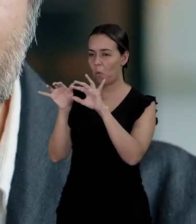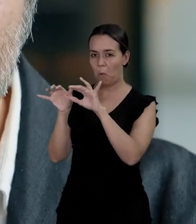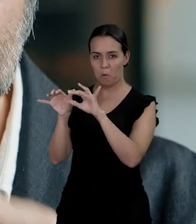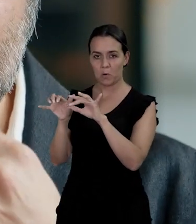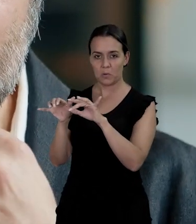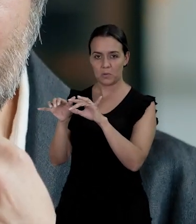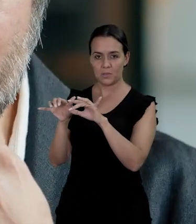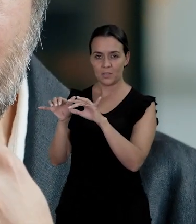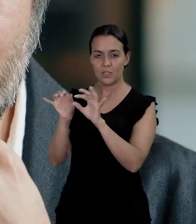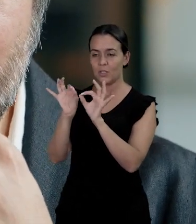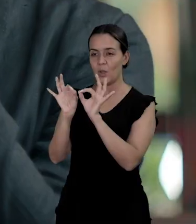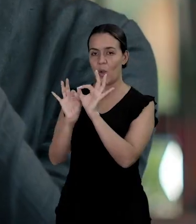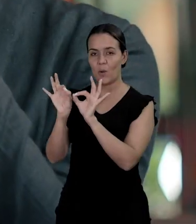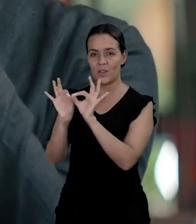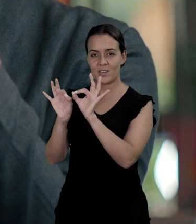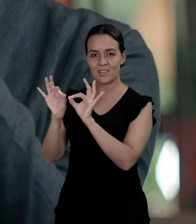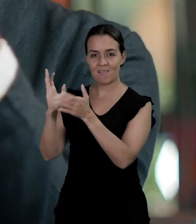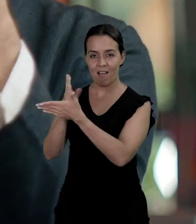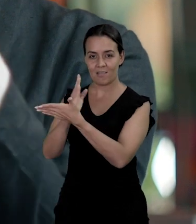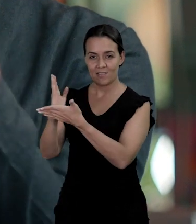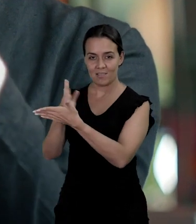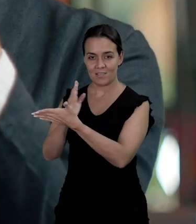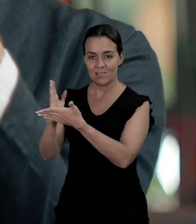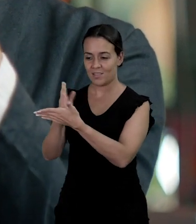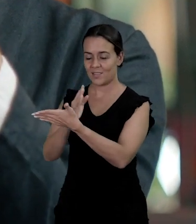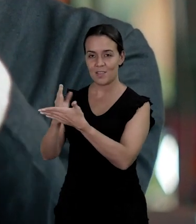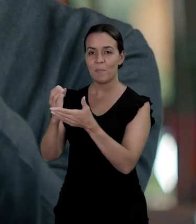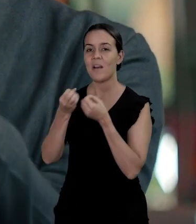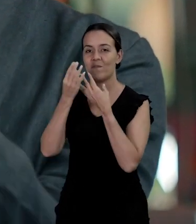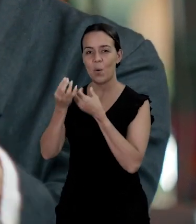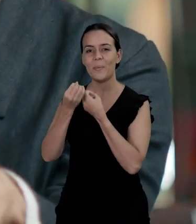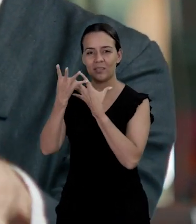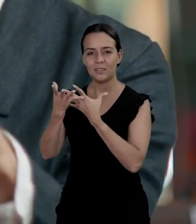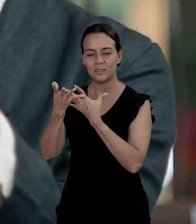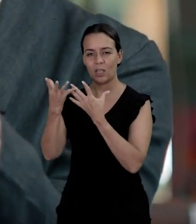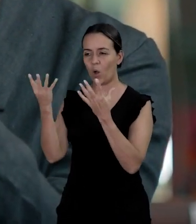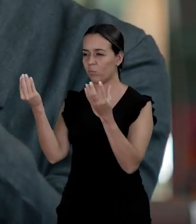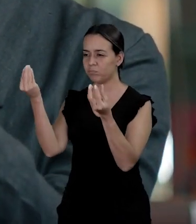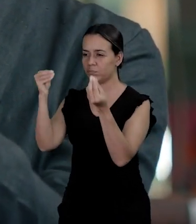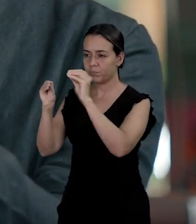que vai produzir isso daqui. Então, ainda tem uma arte, é que ela está indo para outros lugares.